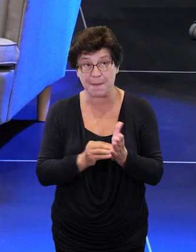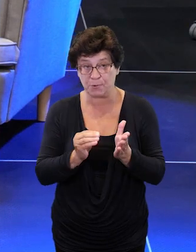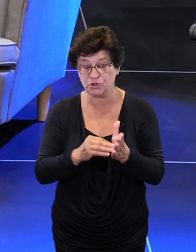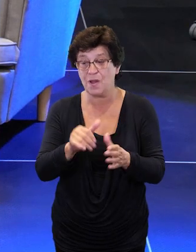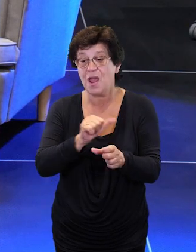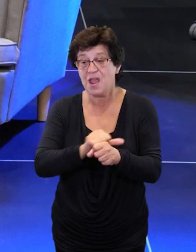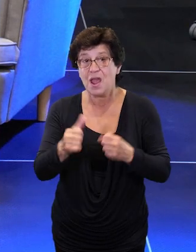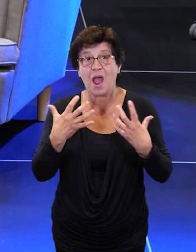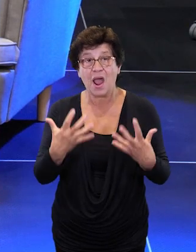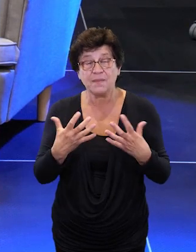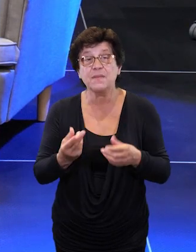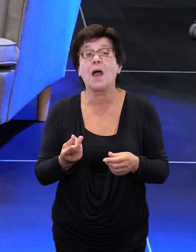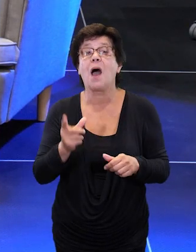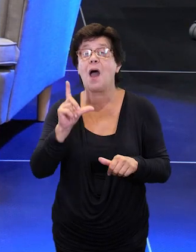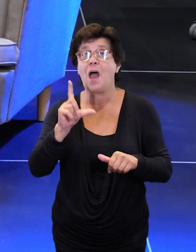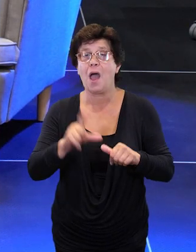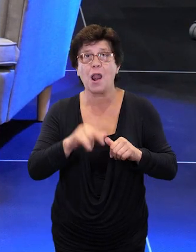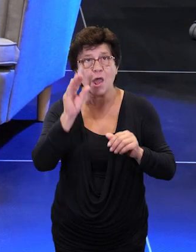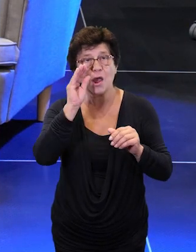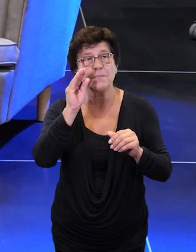ale tych szkół medycznych jest niewiele,